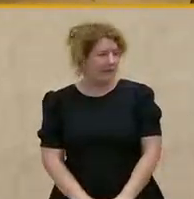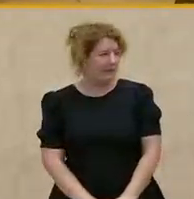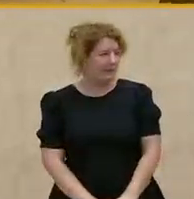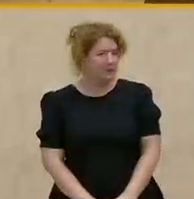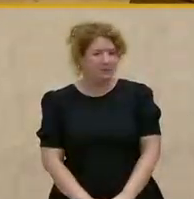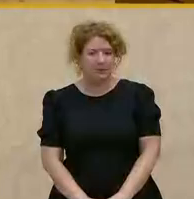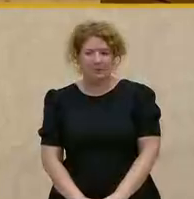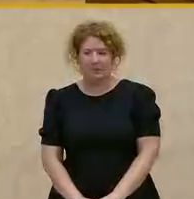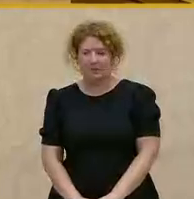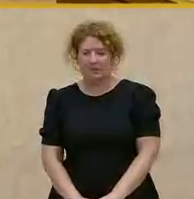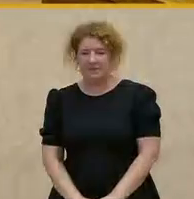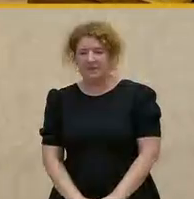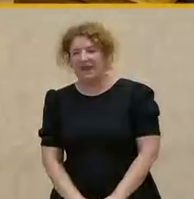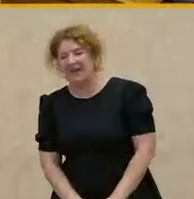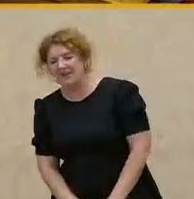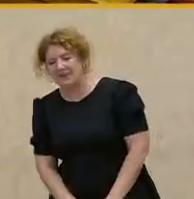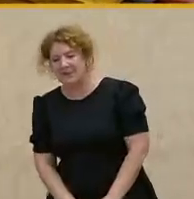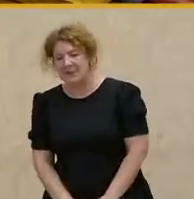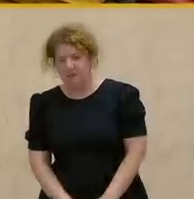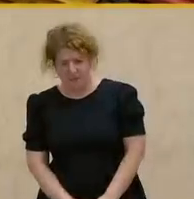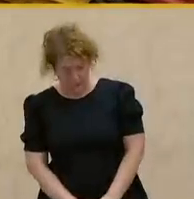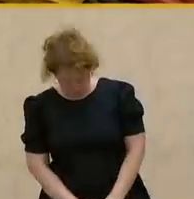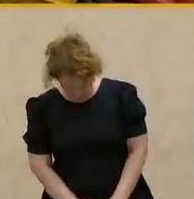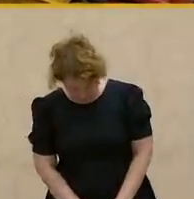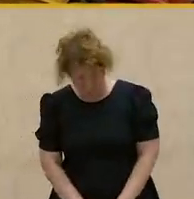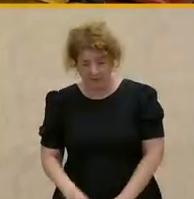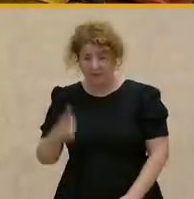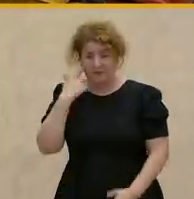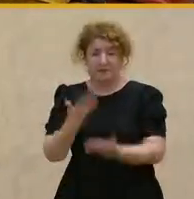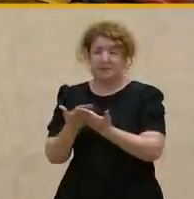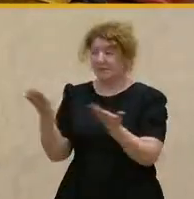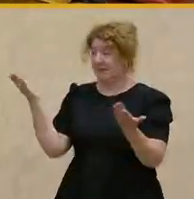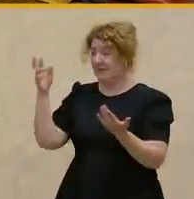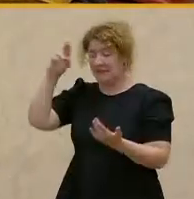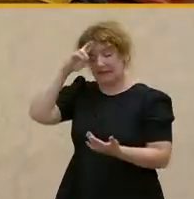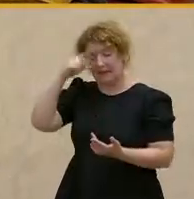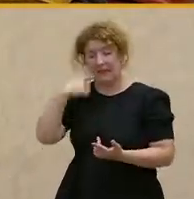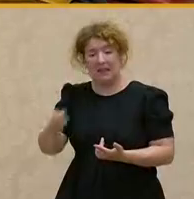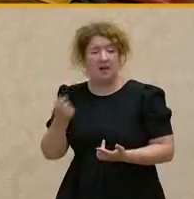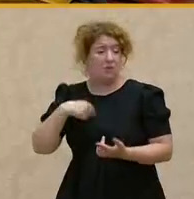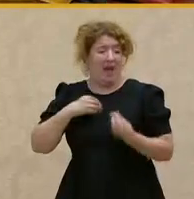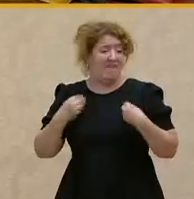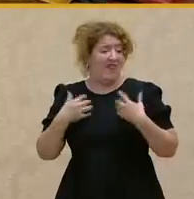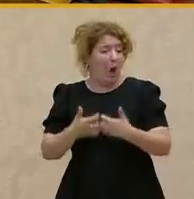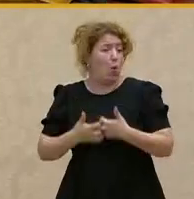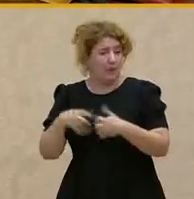Apasionante. Ya podéis ver que es una vida de lucha. Pasamos ahora al mundo profesional, nos